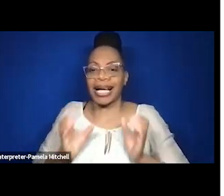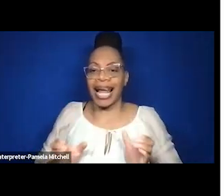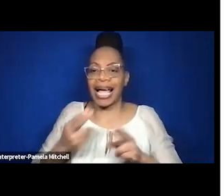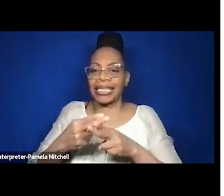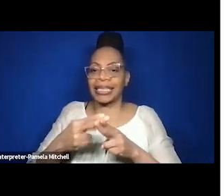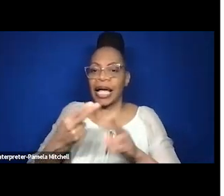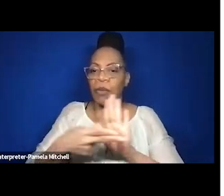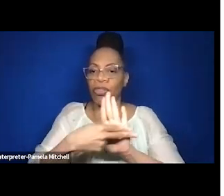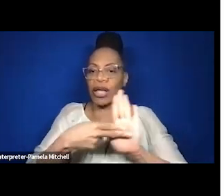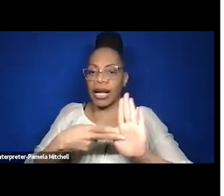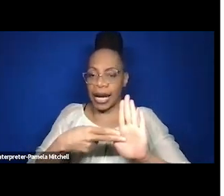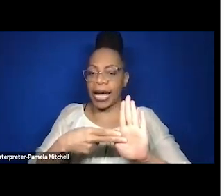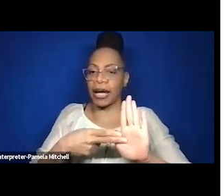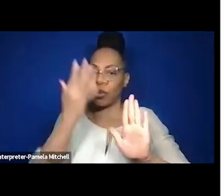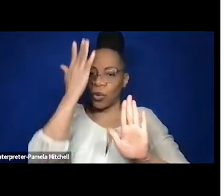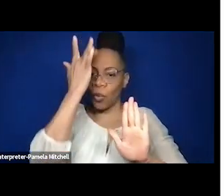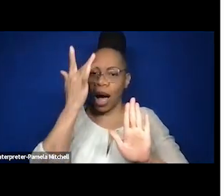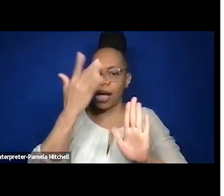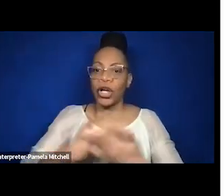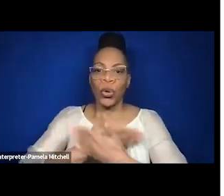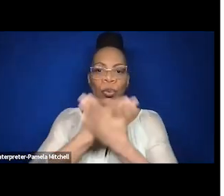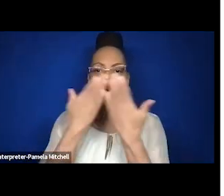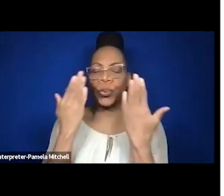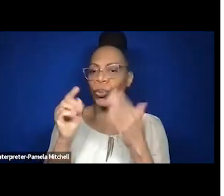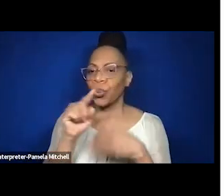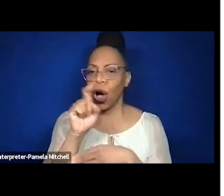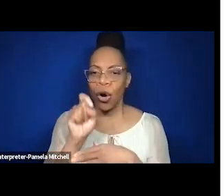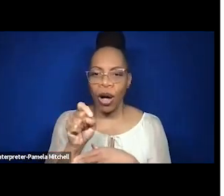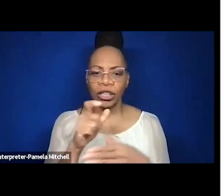de esa manera no hay duda de para quién es,